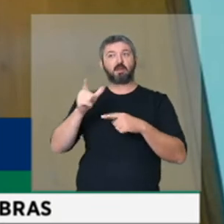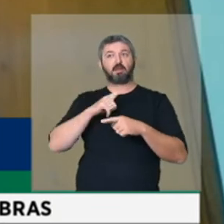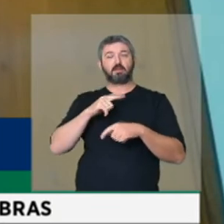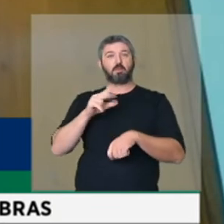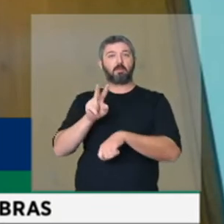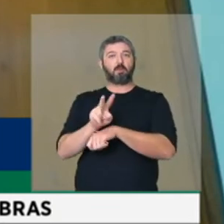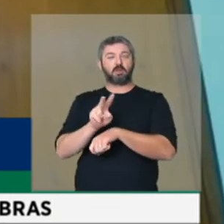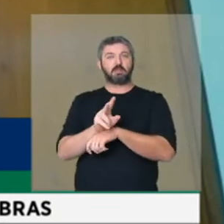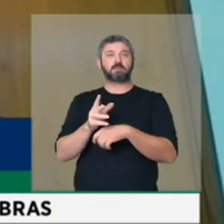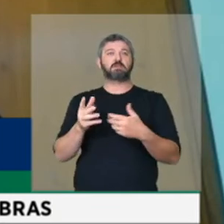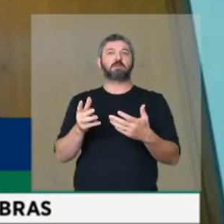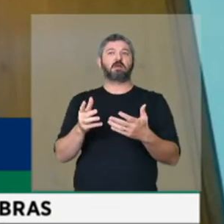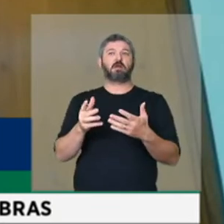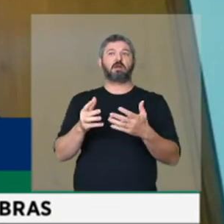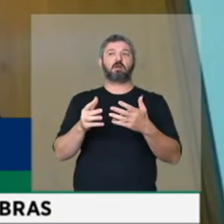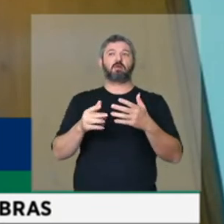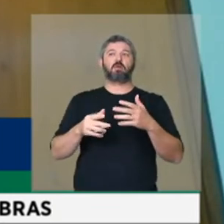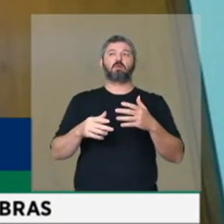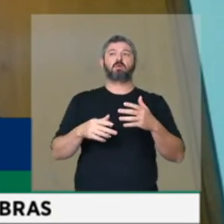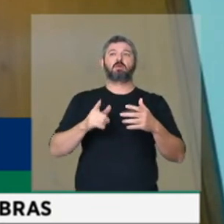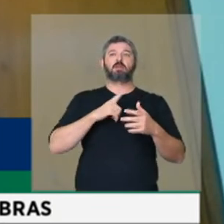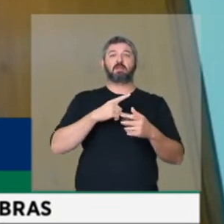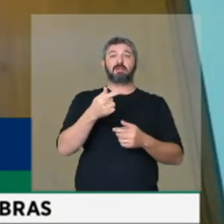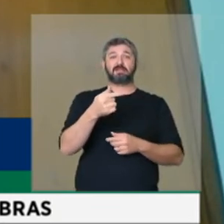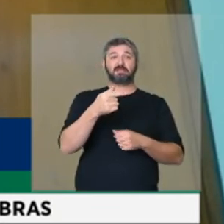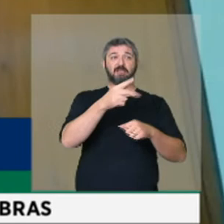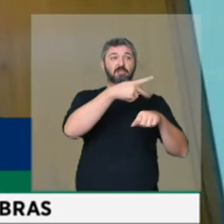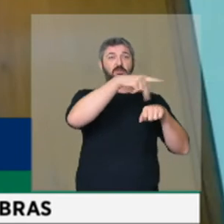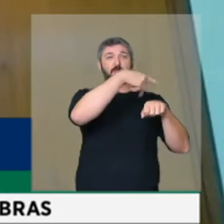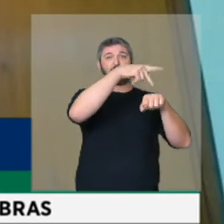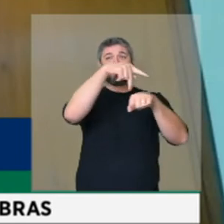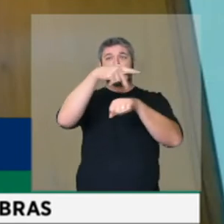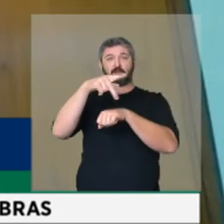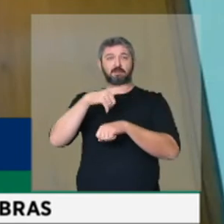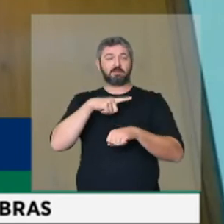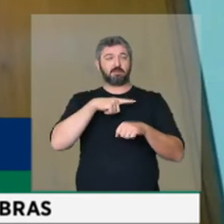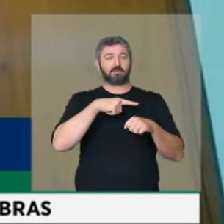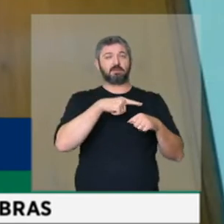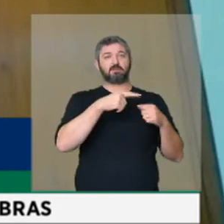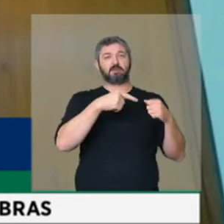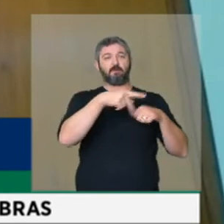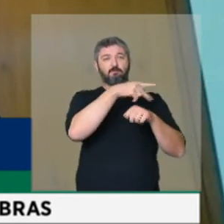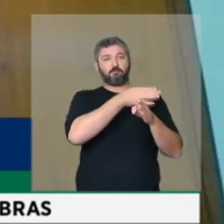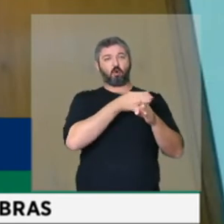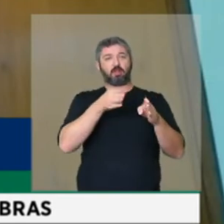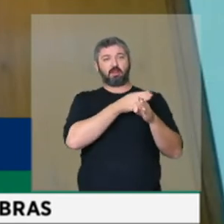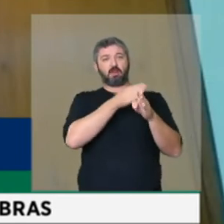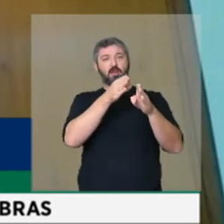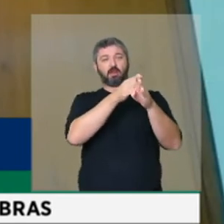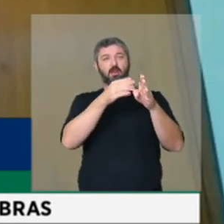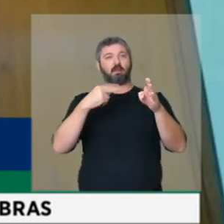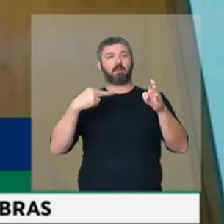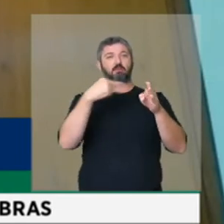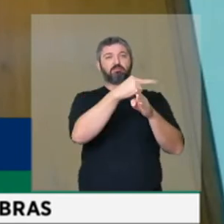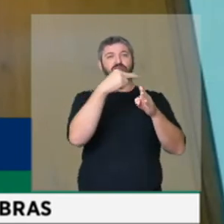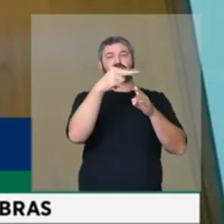RISCO A PERDA DA SOBERANIA NACIONAL NA OPERAÇÃO ESTRATÉGICA DA MATRIZ ENERGÉ TICA. É ... A ELETROBRAS HOJE ELA FAZ UMA COBERTURA QUE